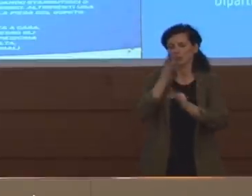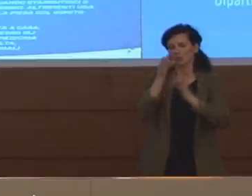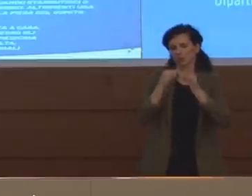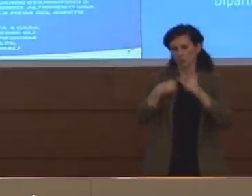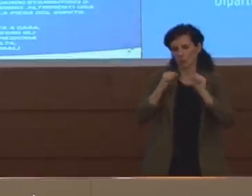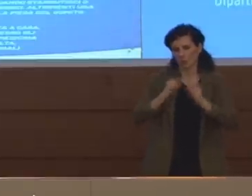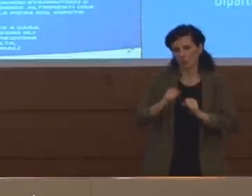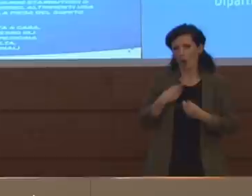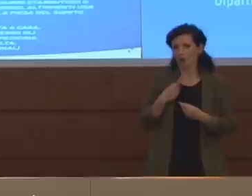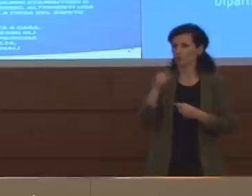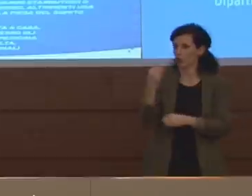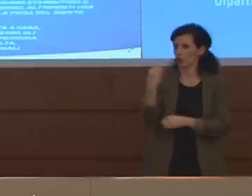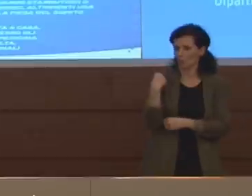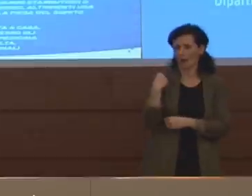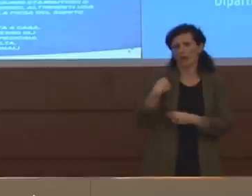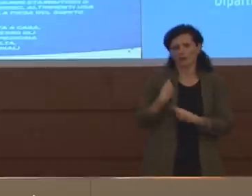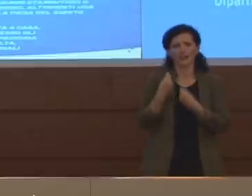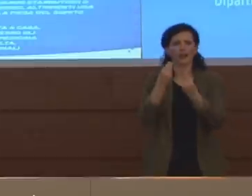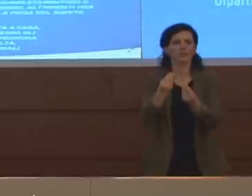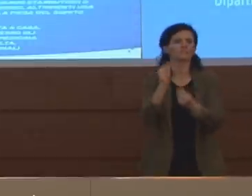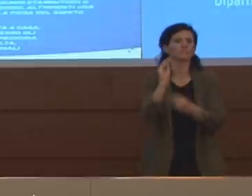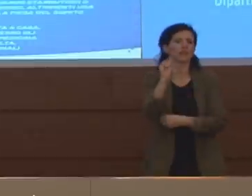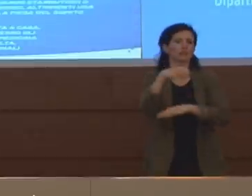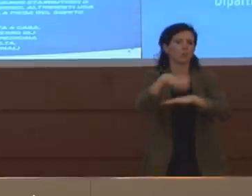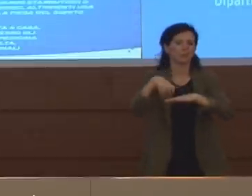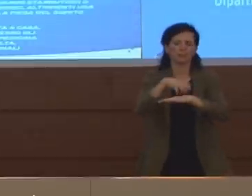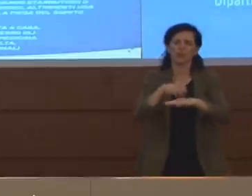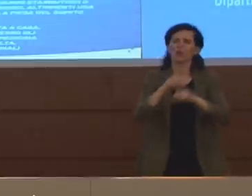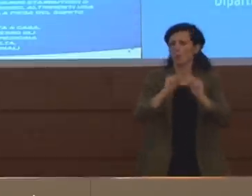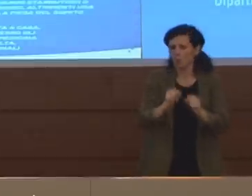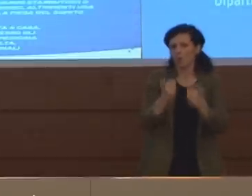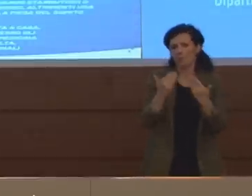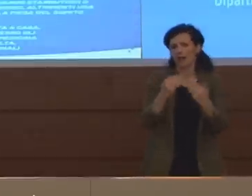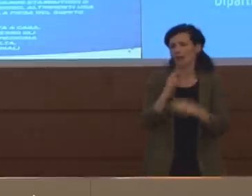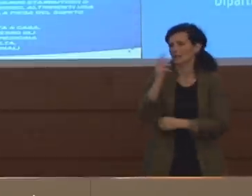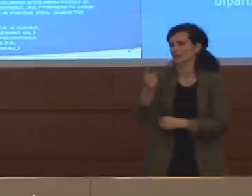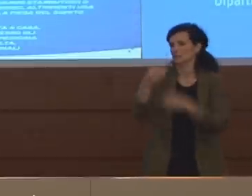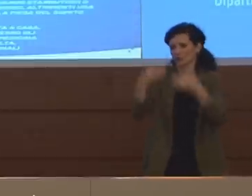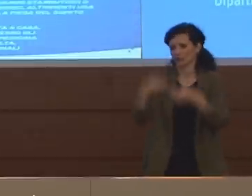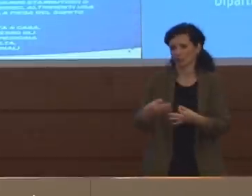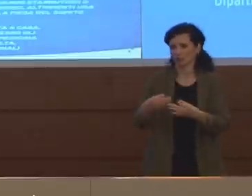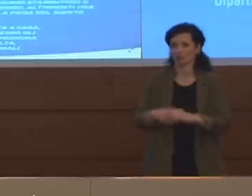sue domande e faremo in modo di farle avere delle risposte precise.